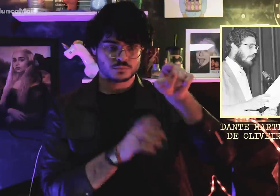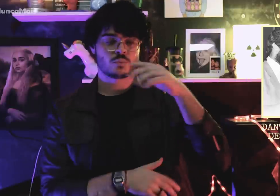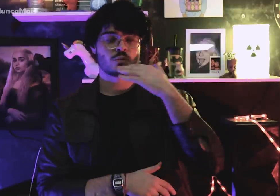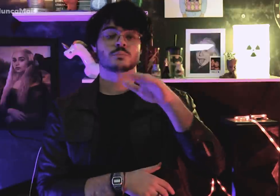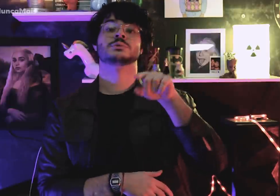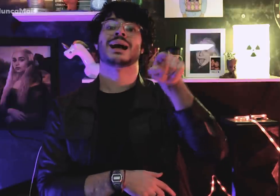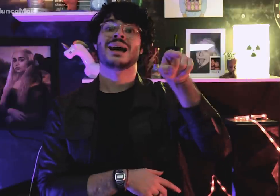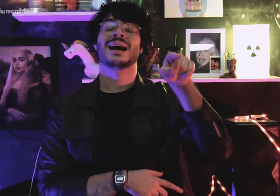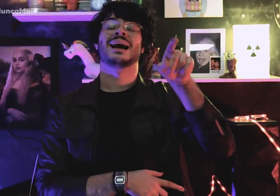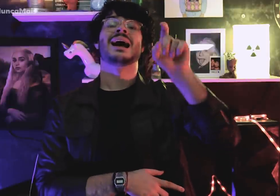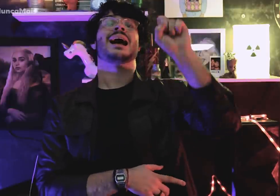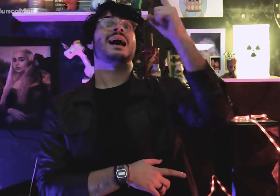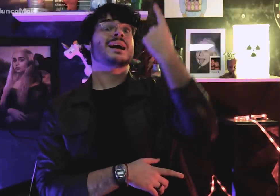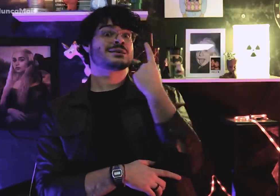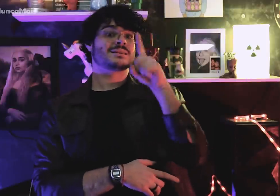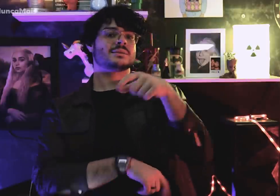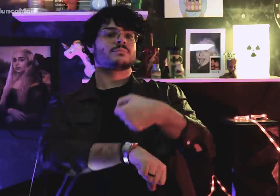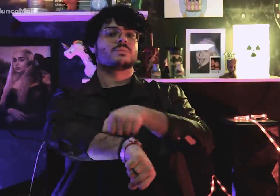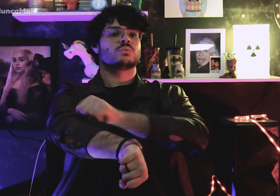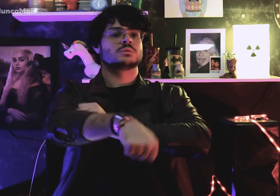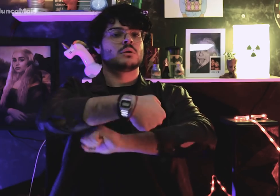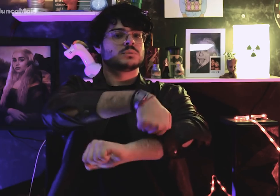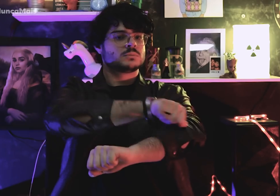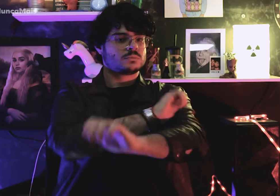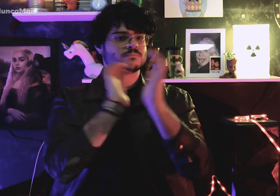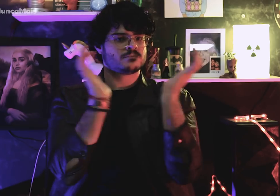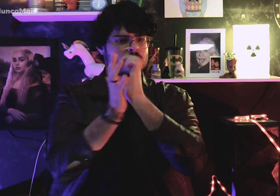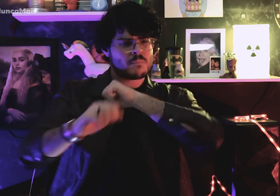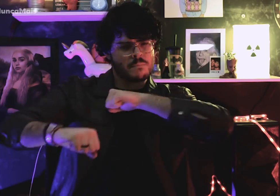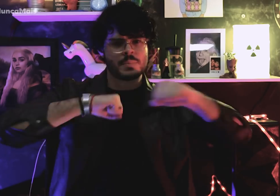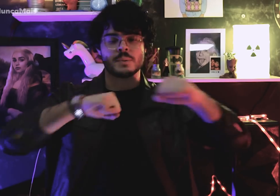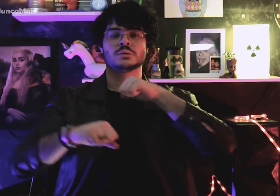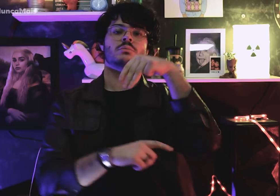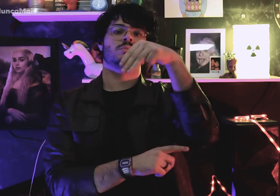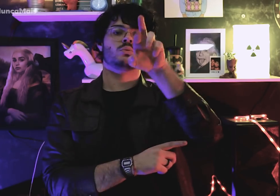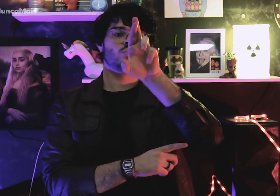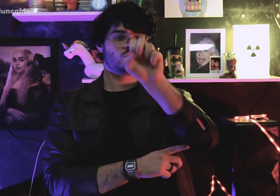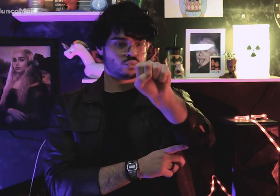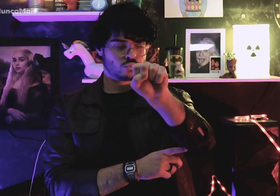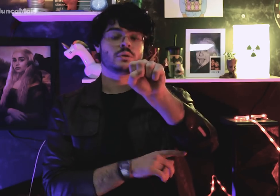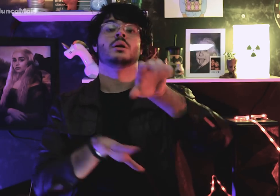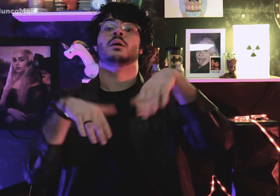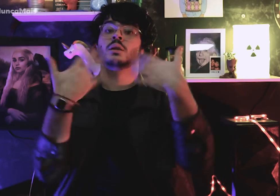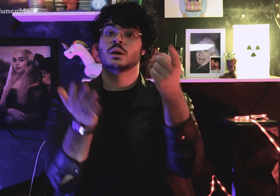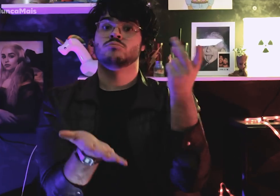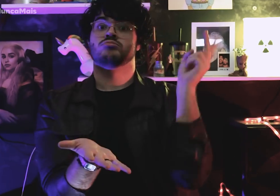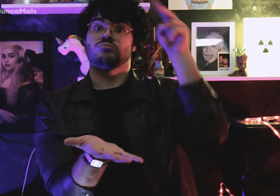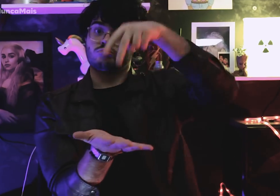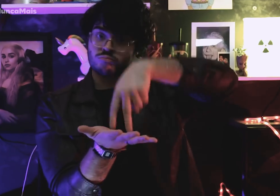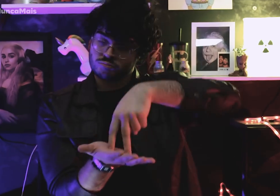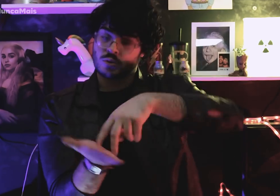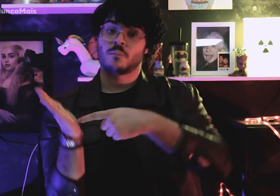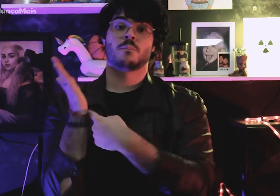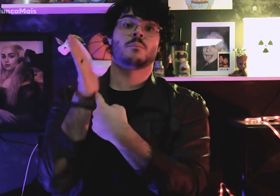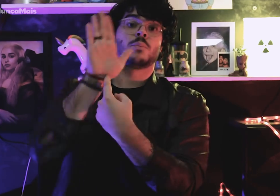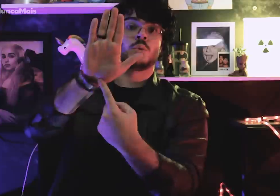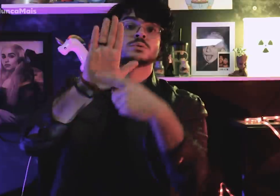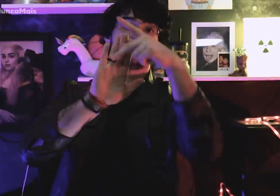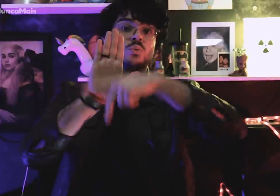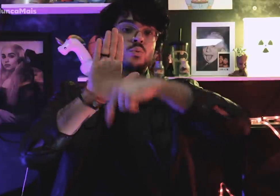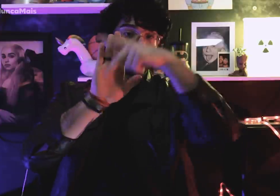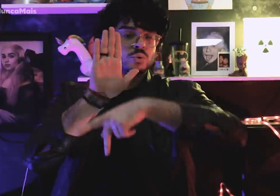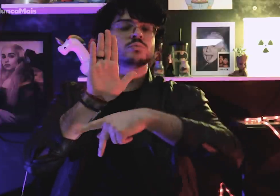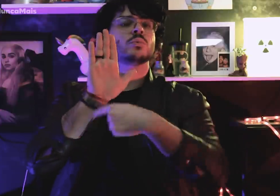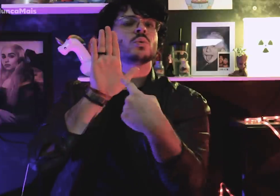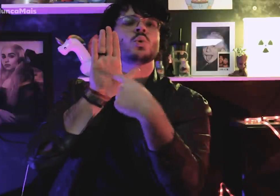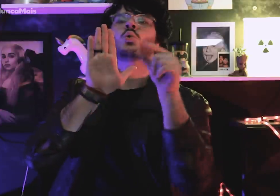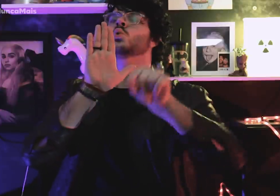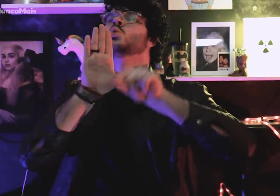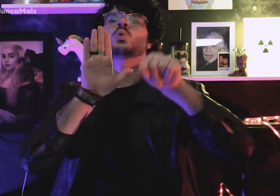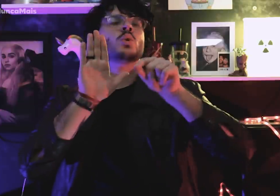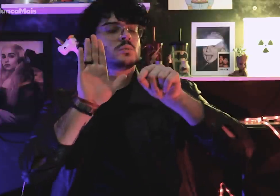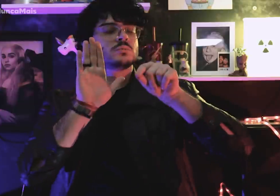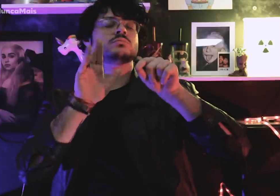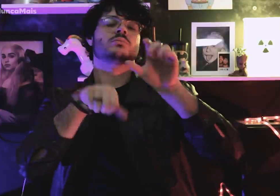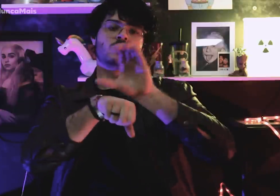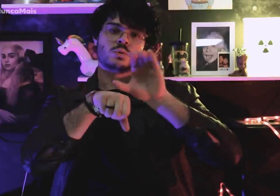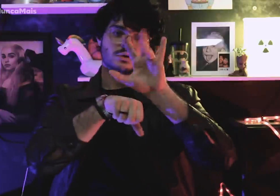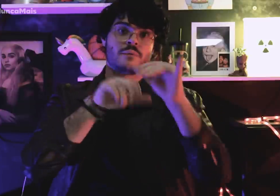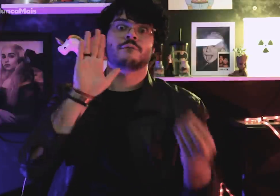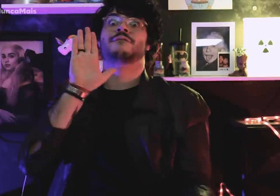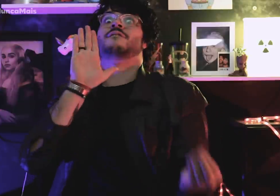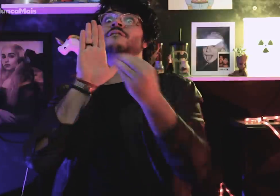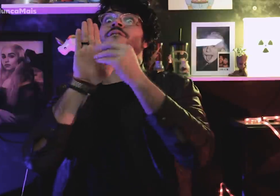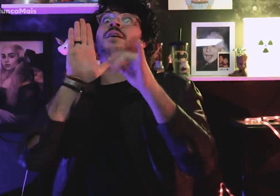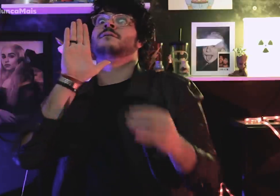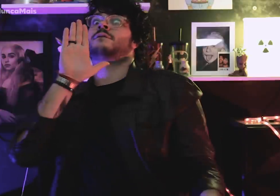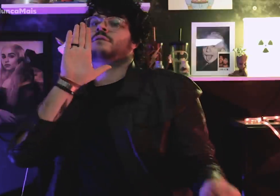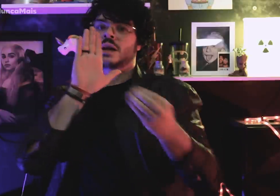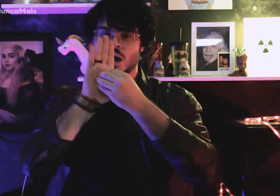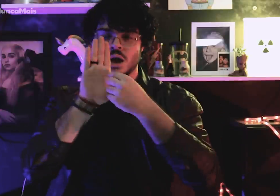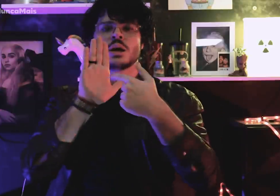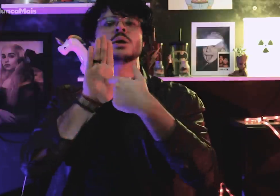ex-militante do MR8, apresentou um projeto de emenda constitucional.